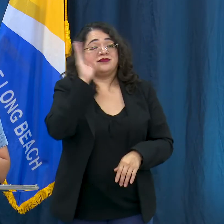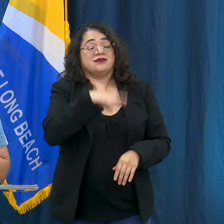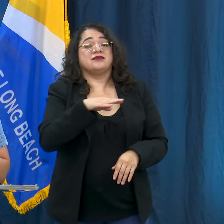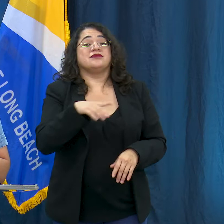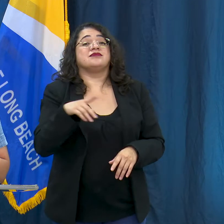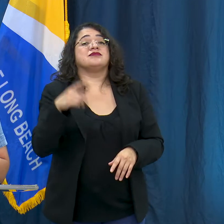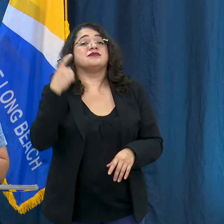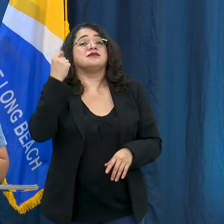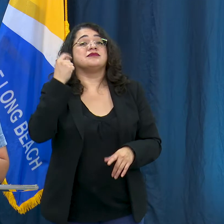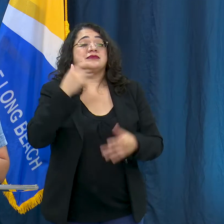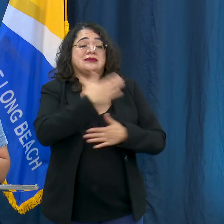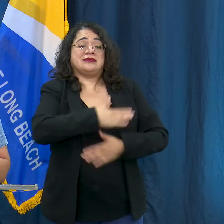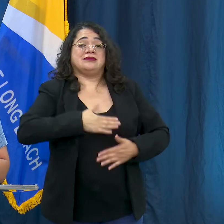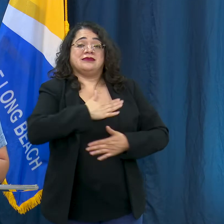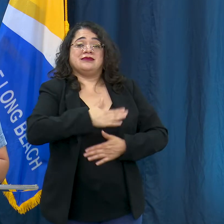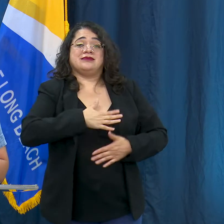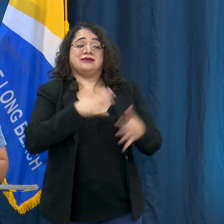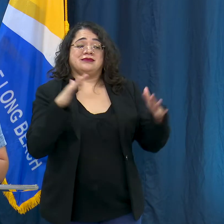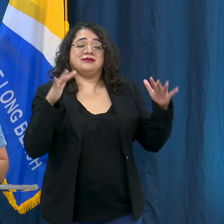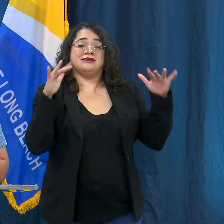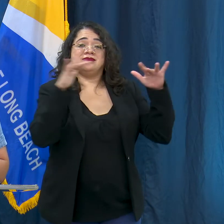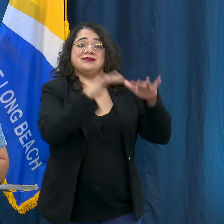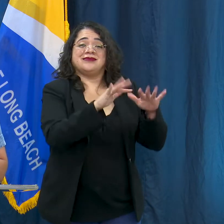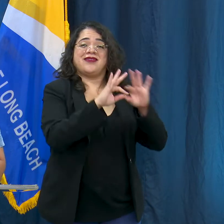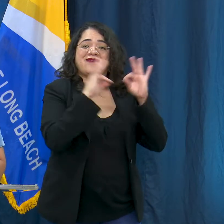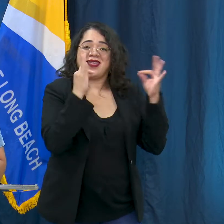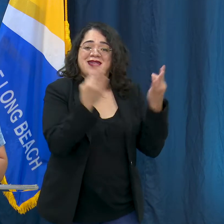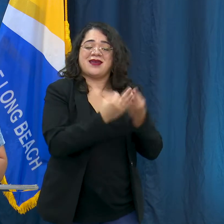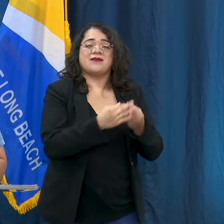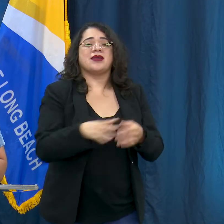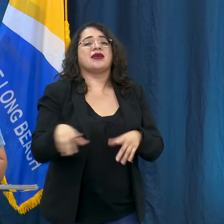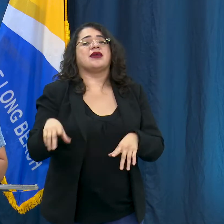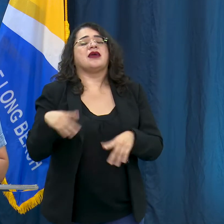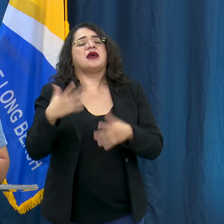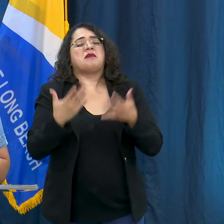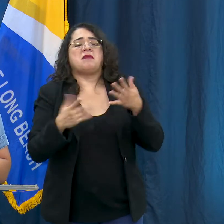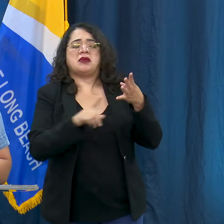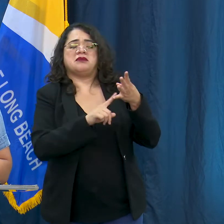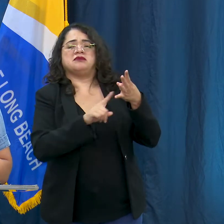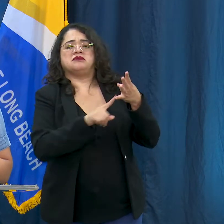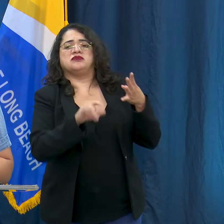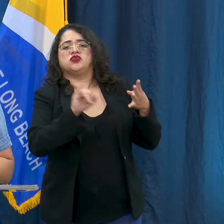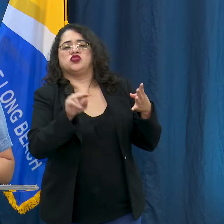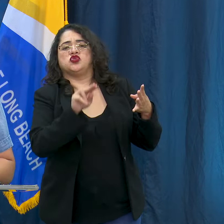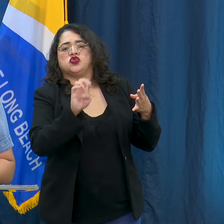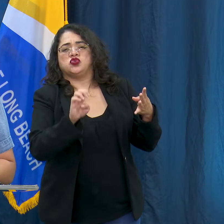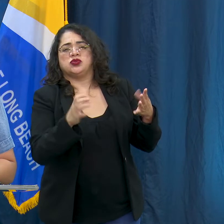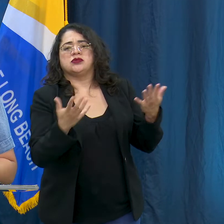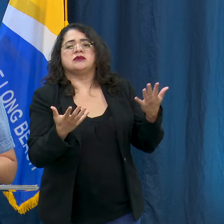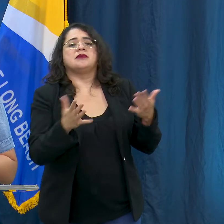familiar mess al final de Junio esto incluye nos Salle's de cine de veau